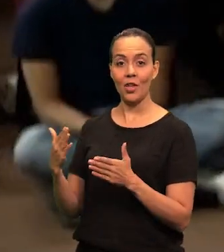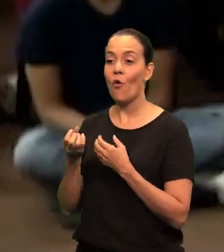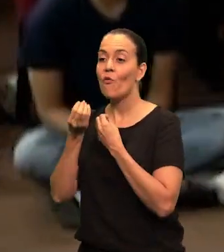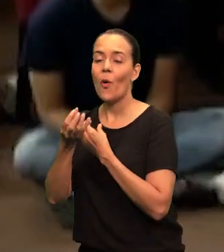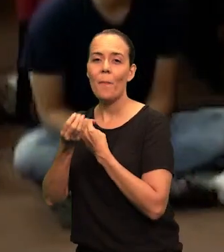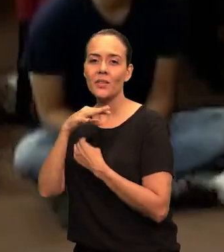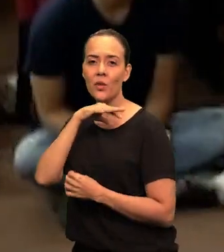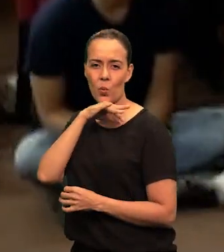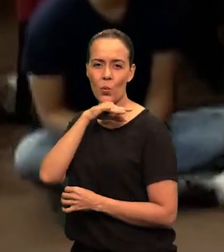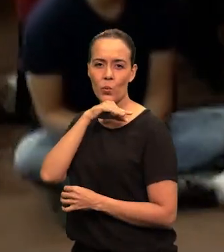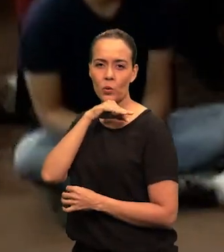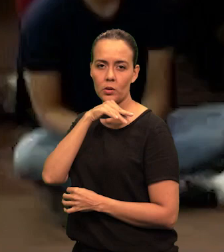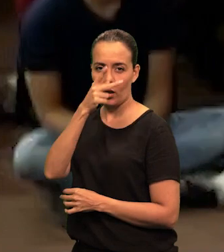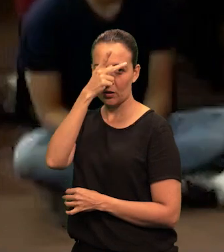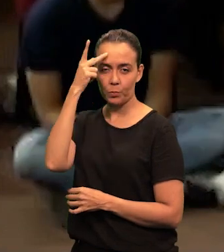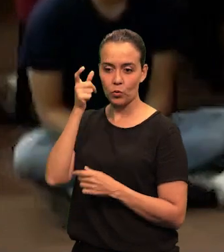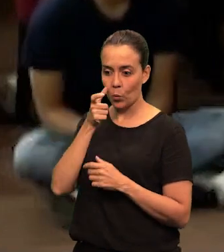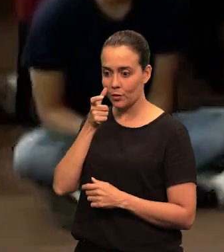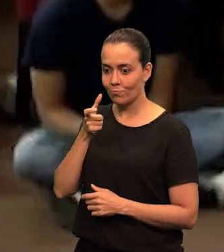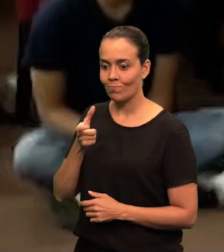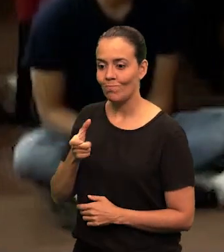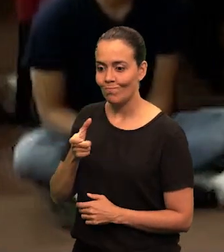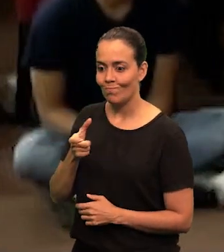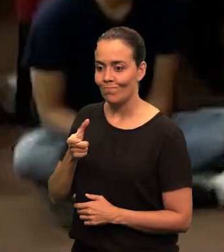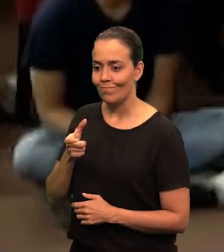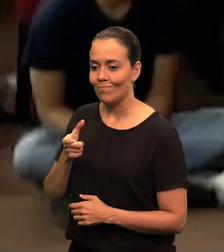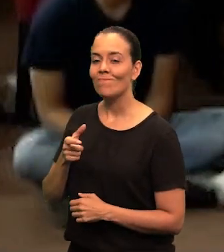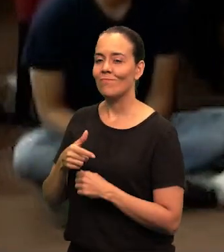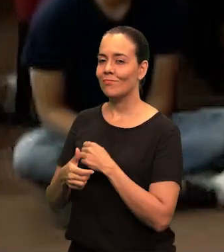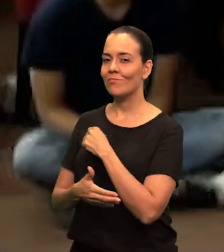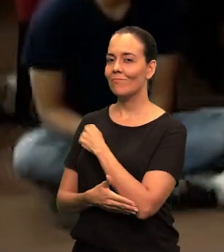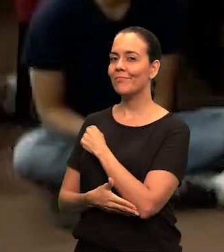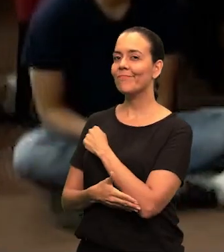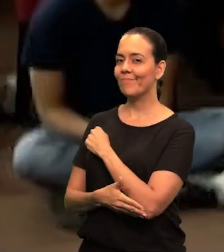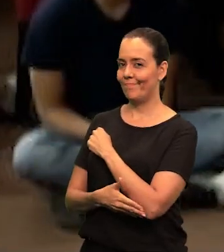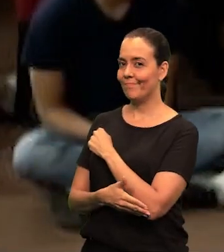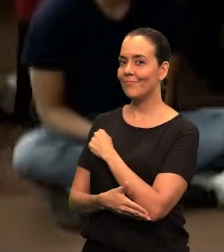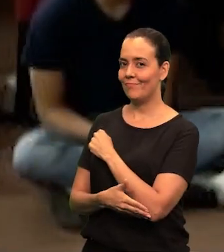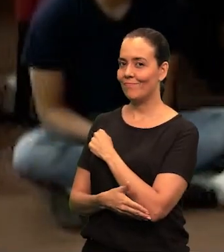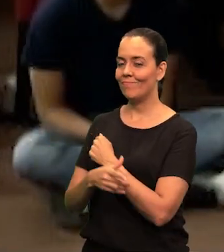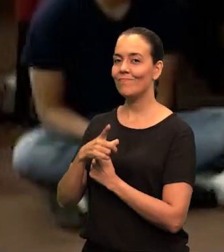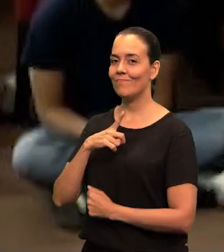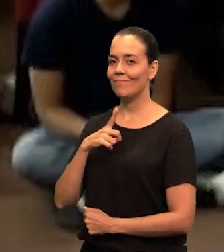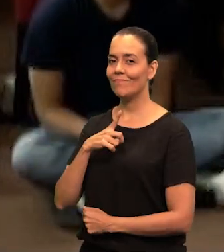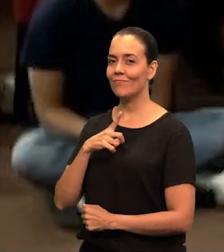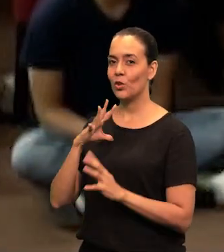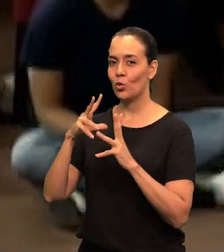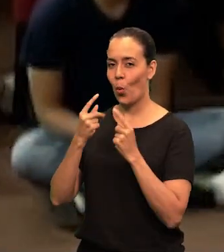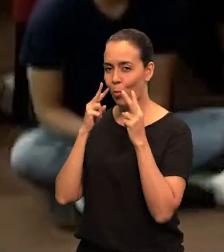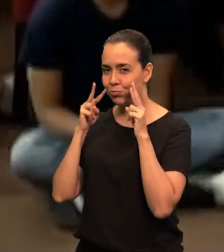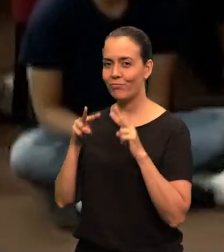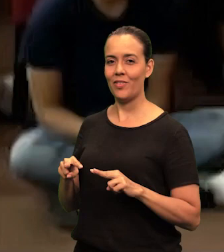é tomisticamente, uma forma derivada da inveja. Sem sombra de dúvida. E faz um grande sucesso.